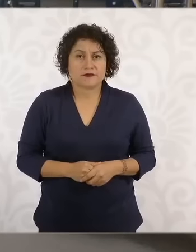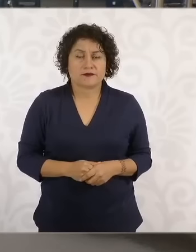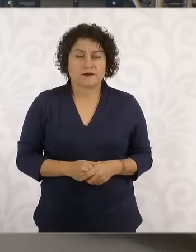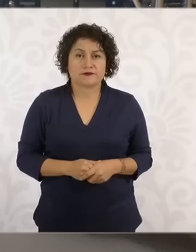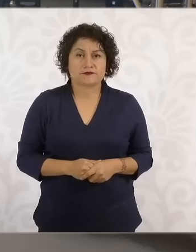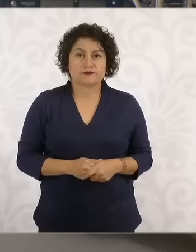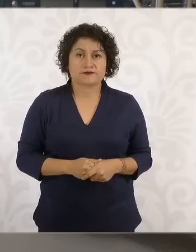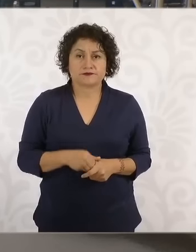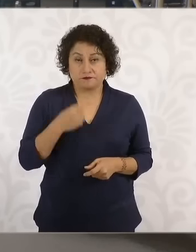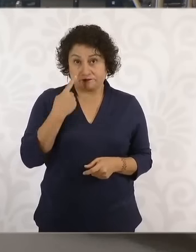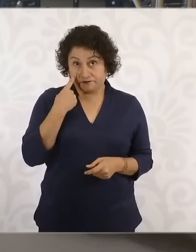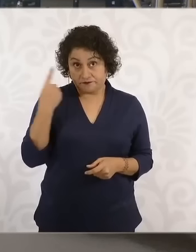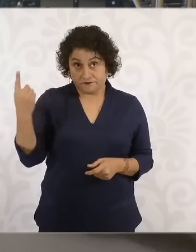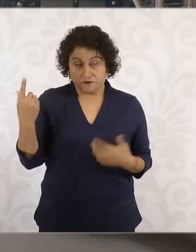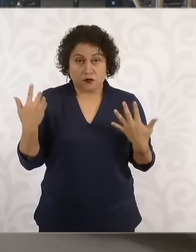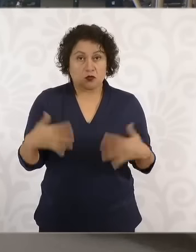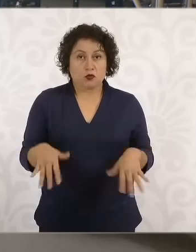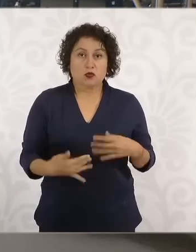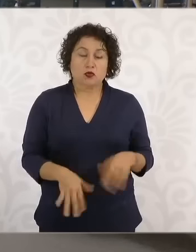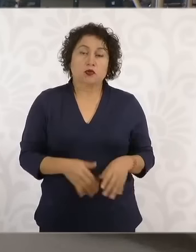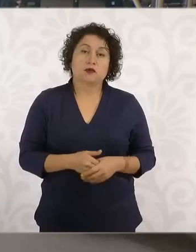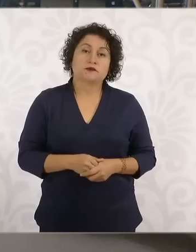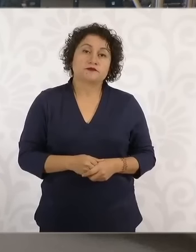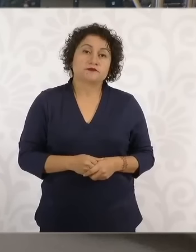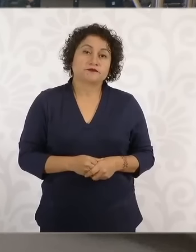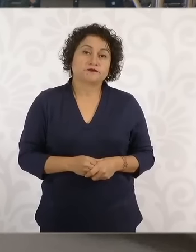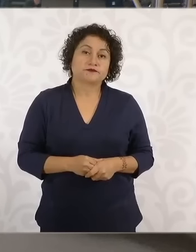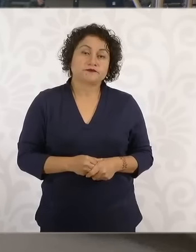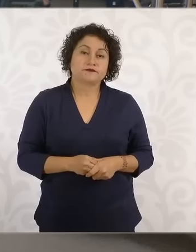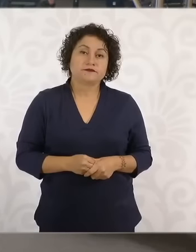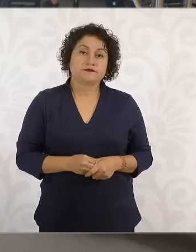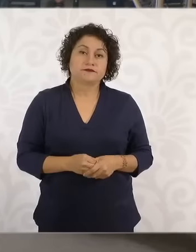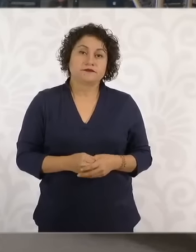Vean nada más